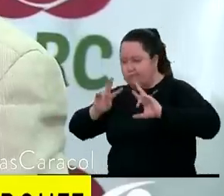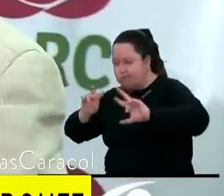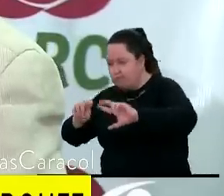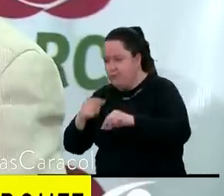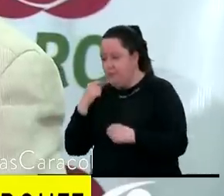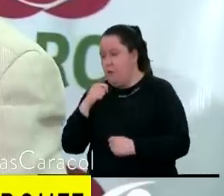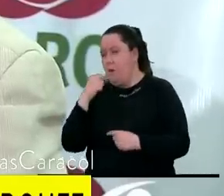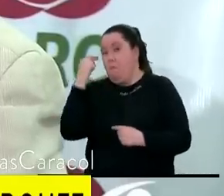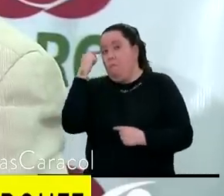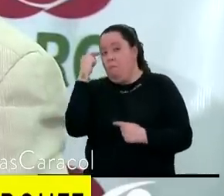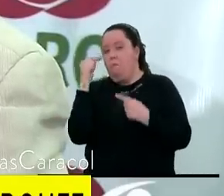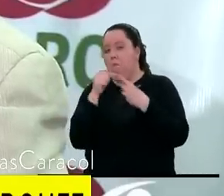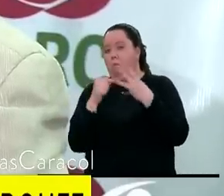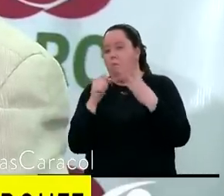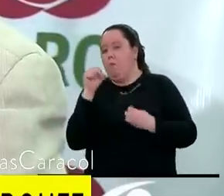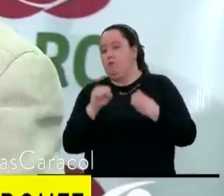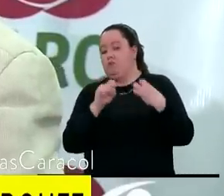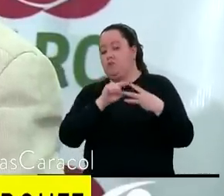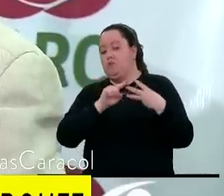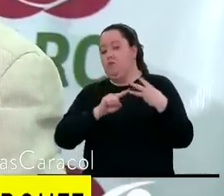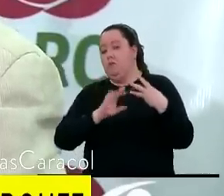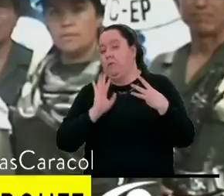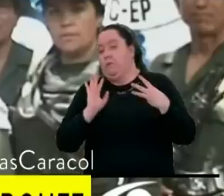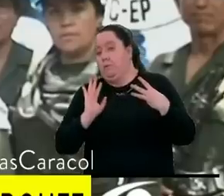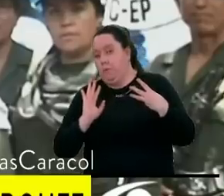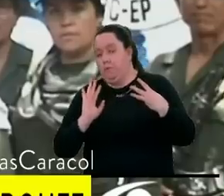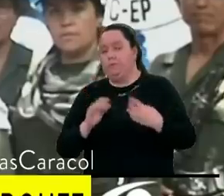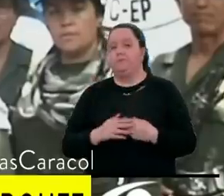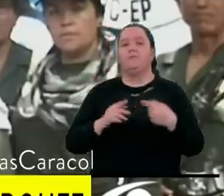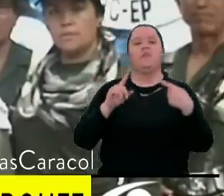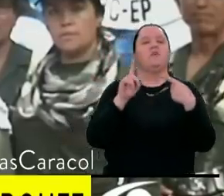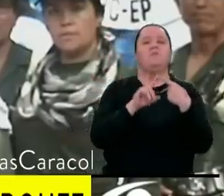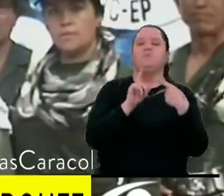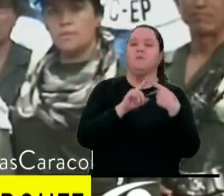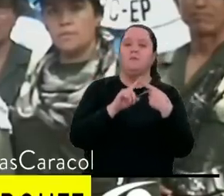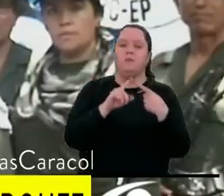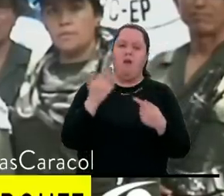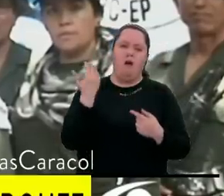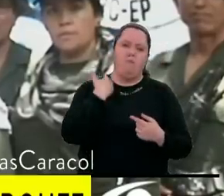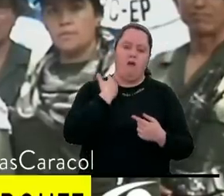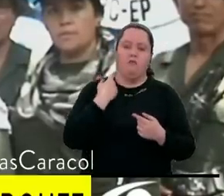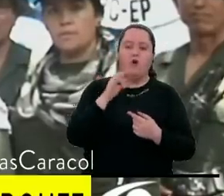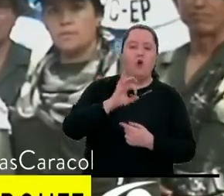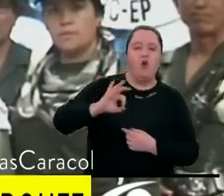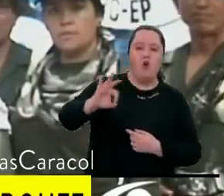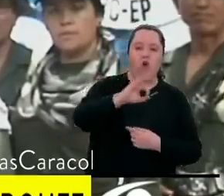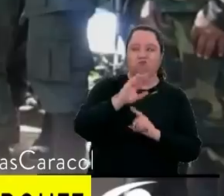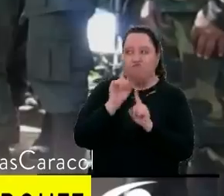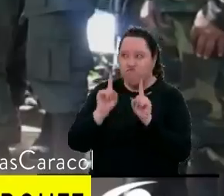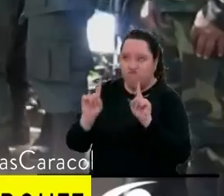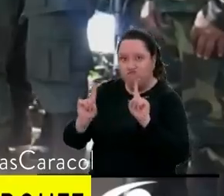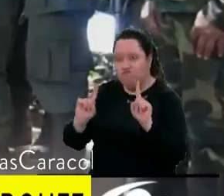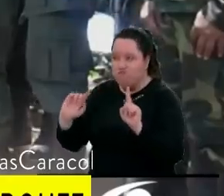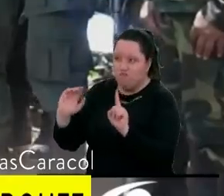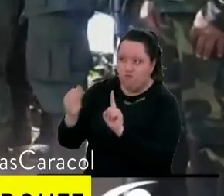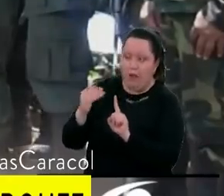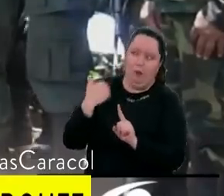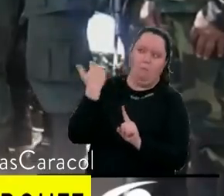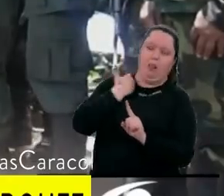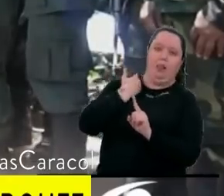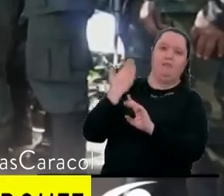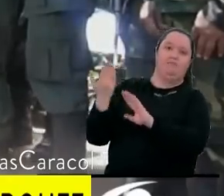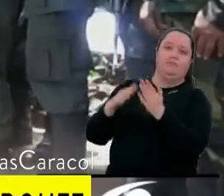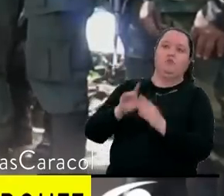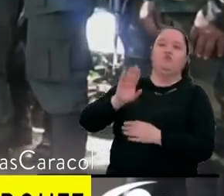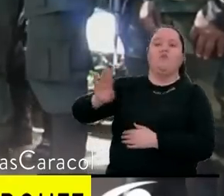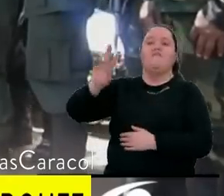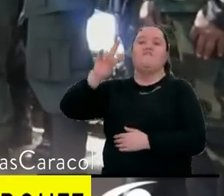continuación aunque no se